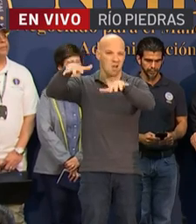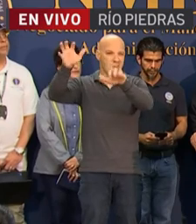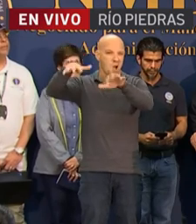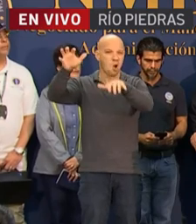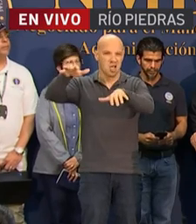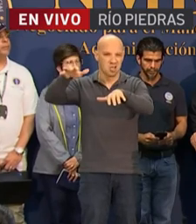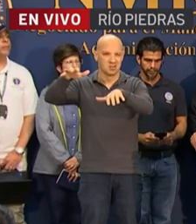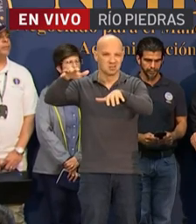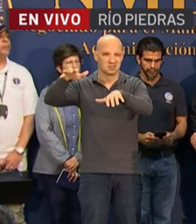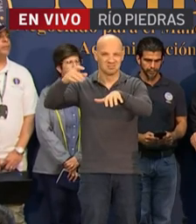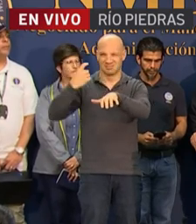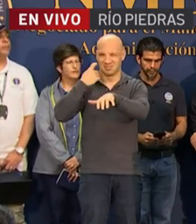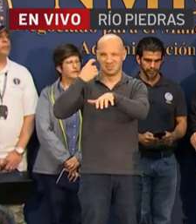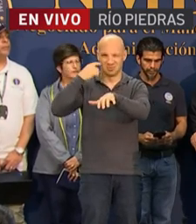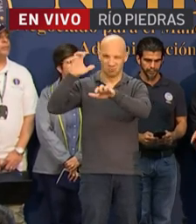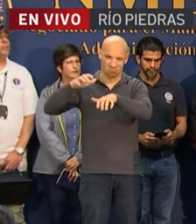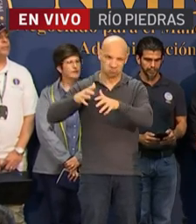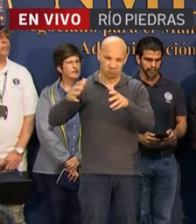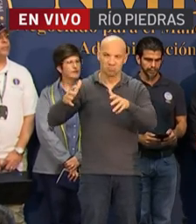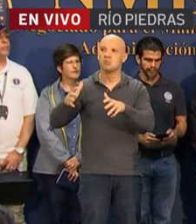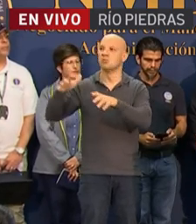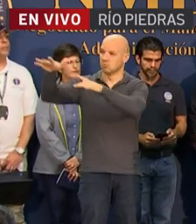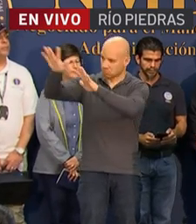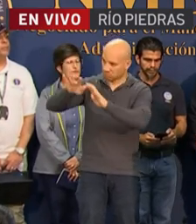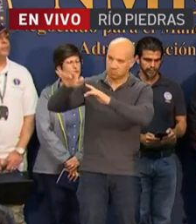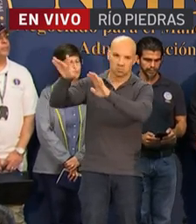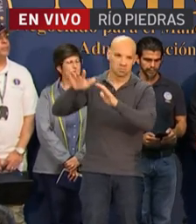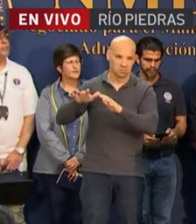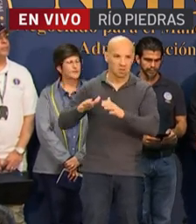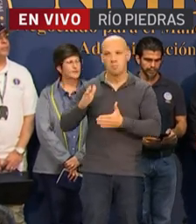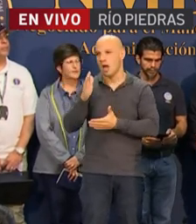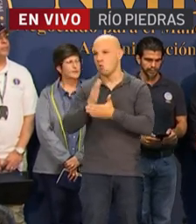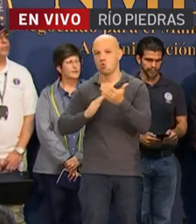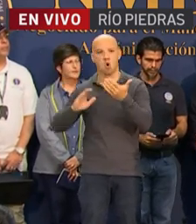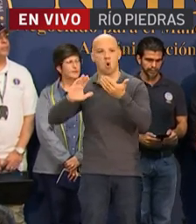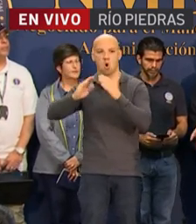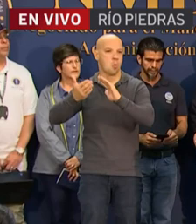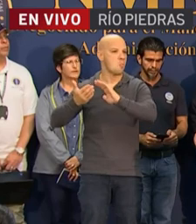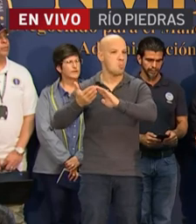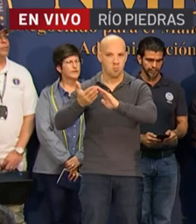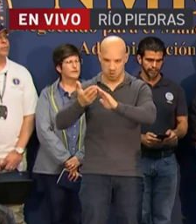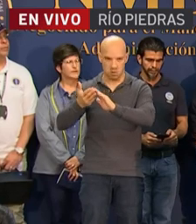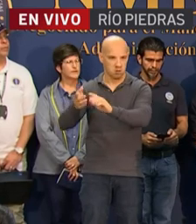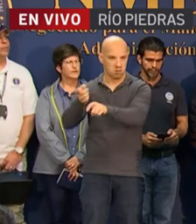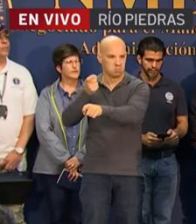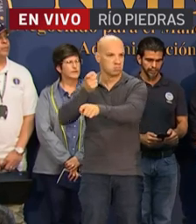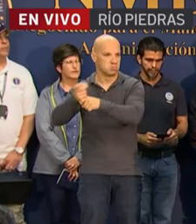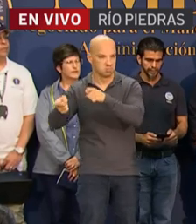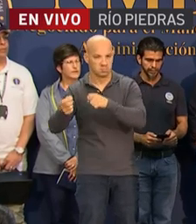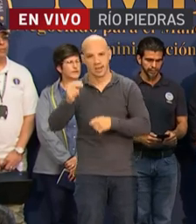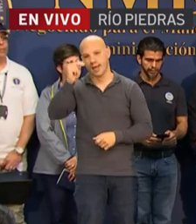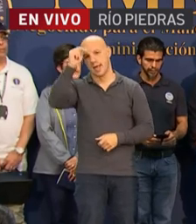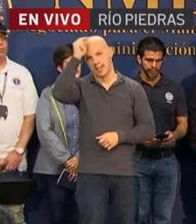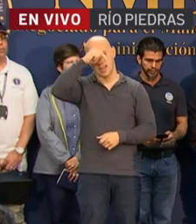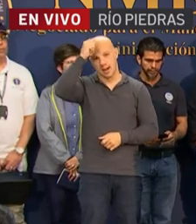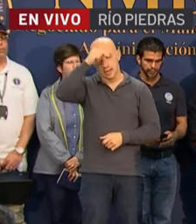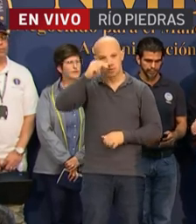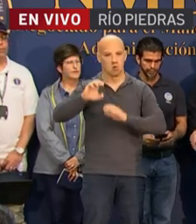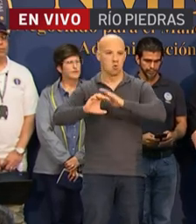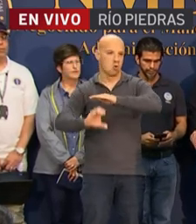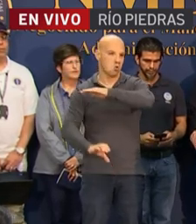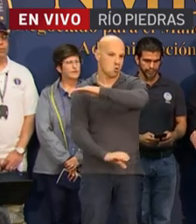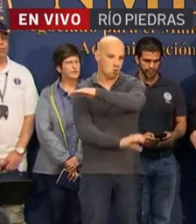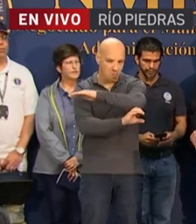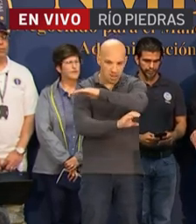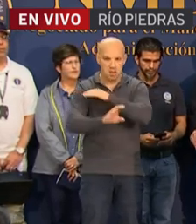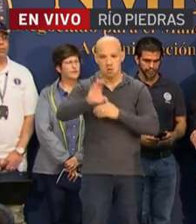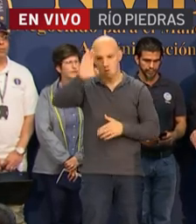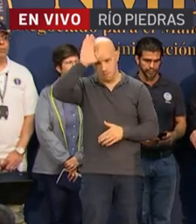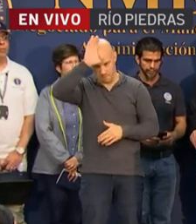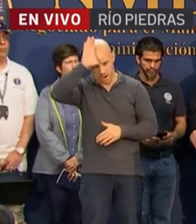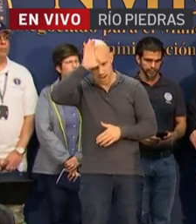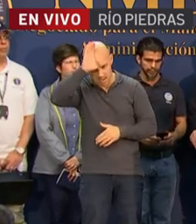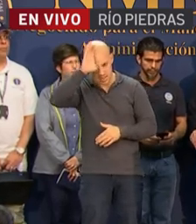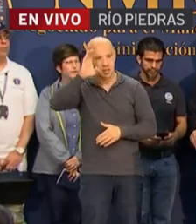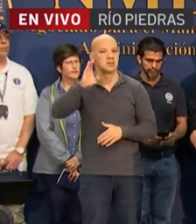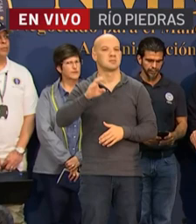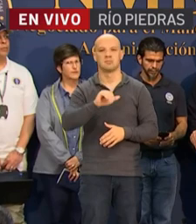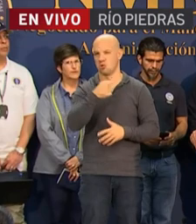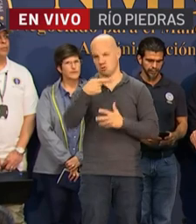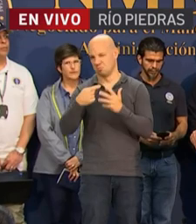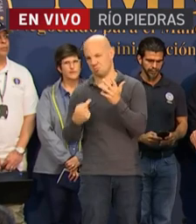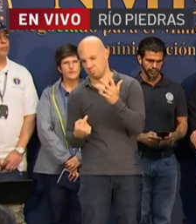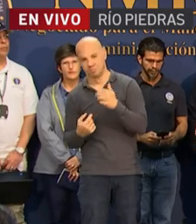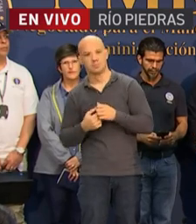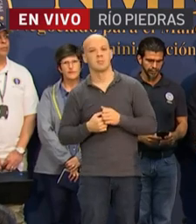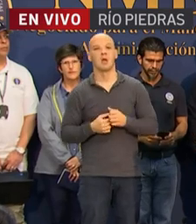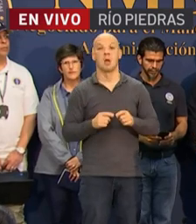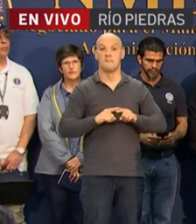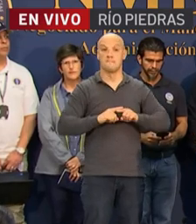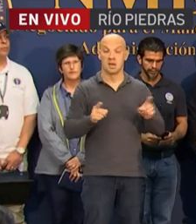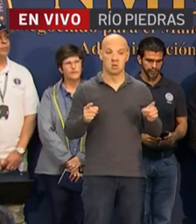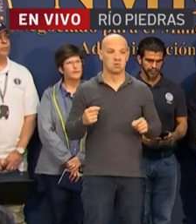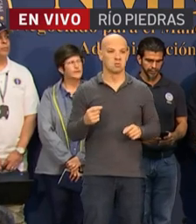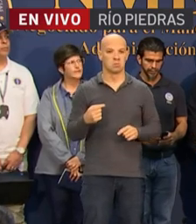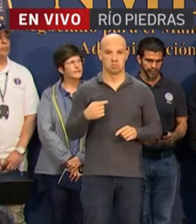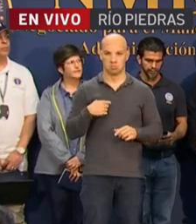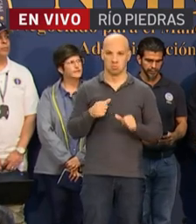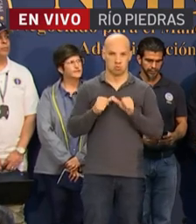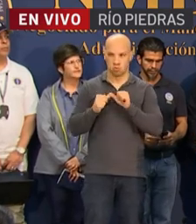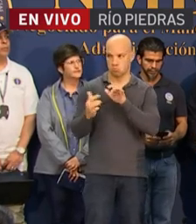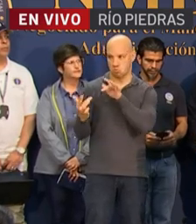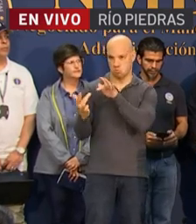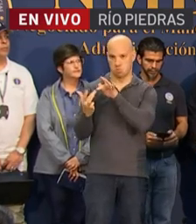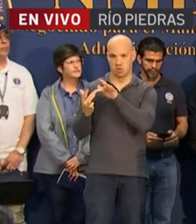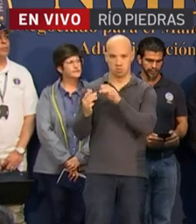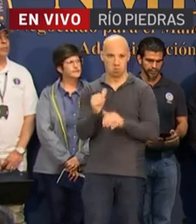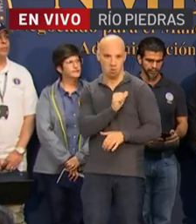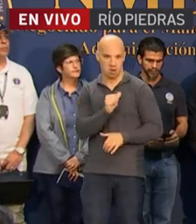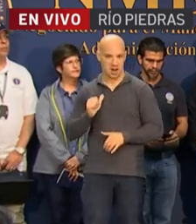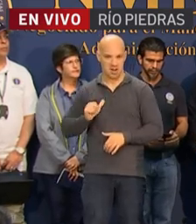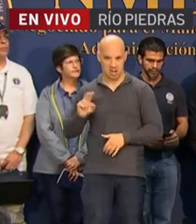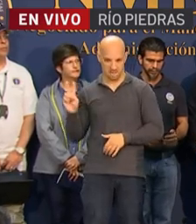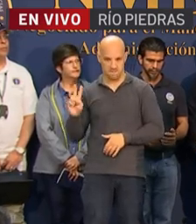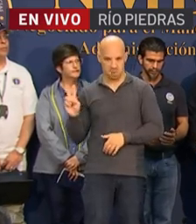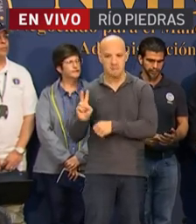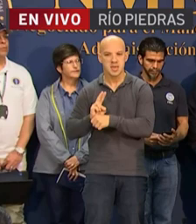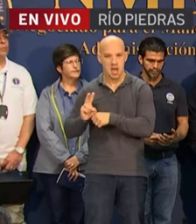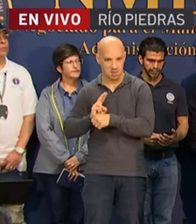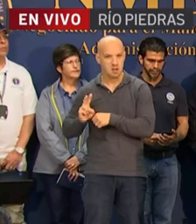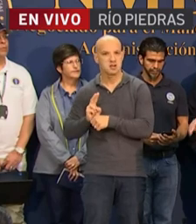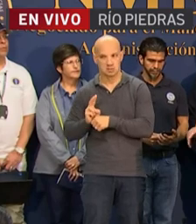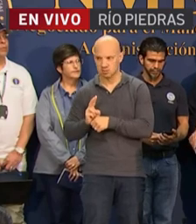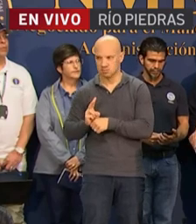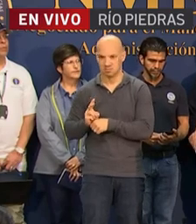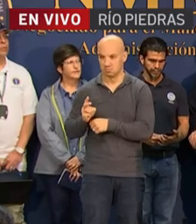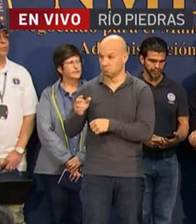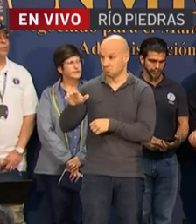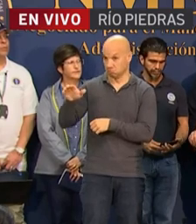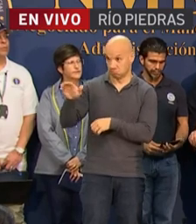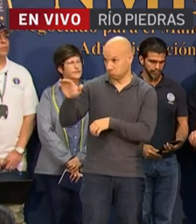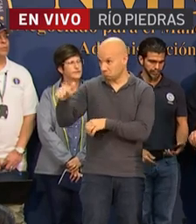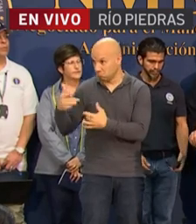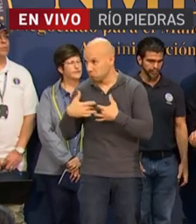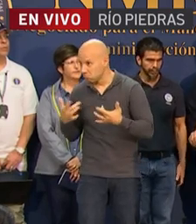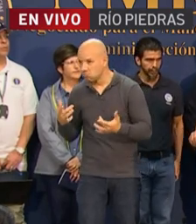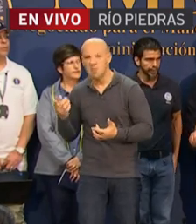EN ESAS ÁREAS TUVIMOS DEL EN